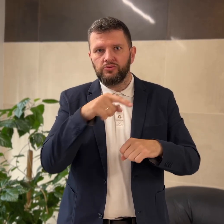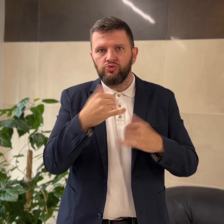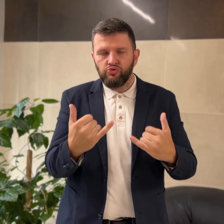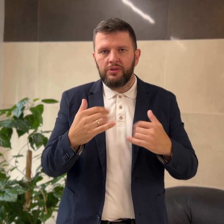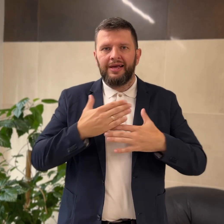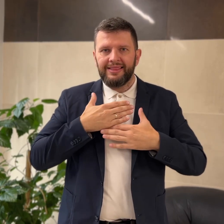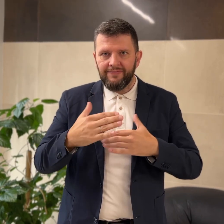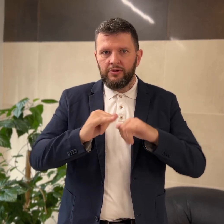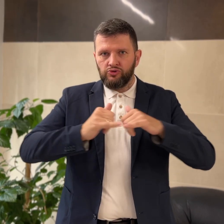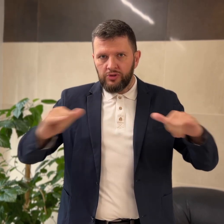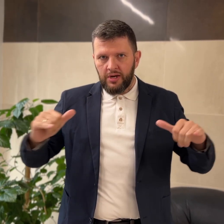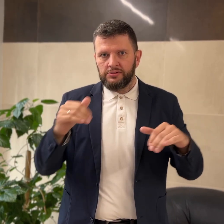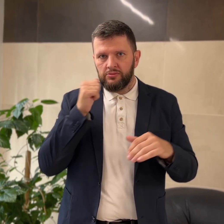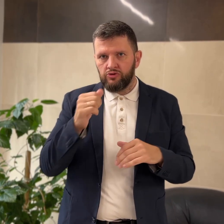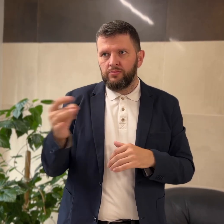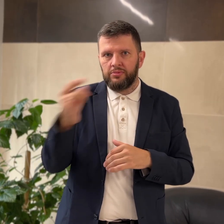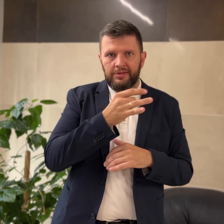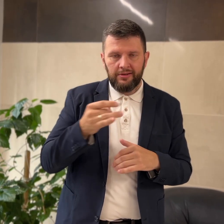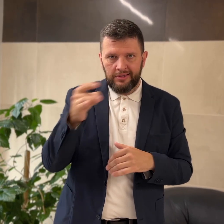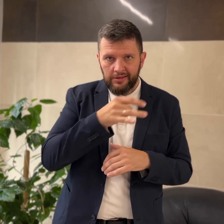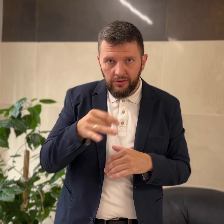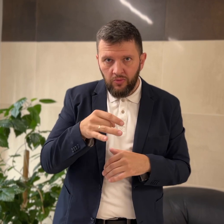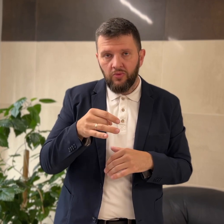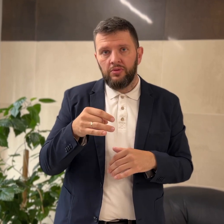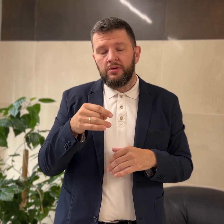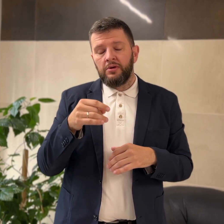Уже можно сказать, что идёт активное расширение таких лабораторий в каждом регионе.